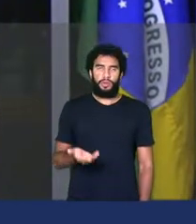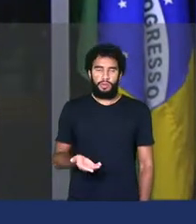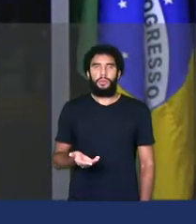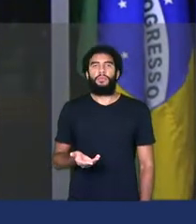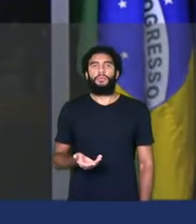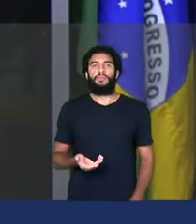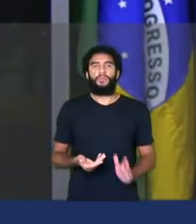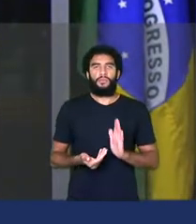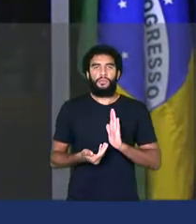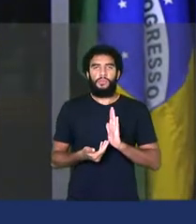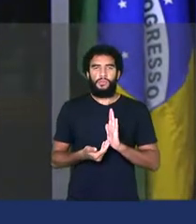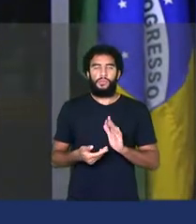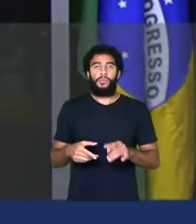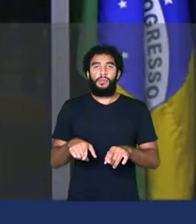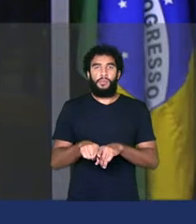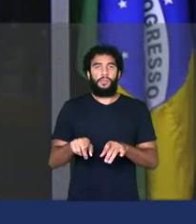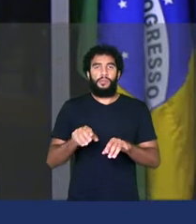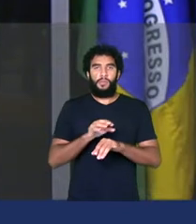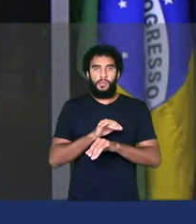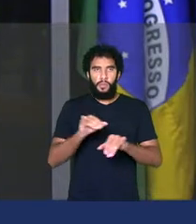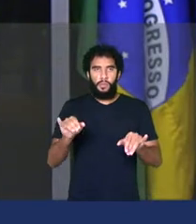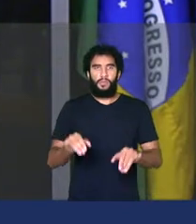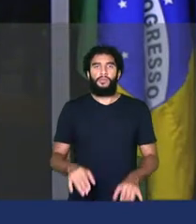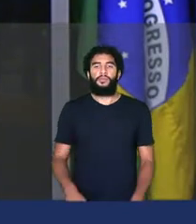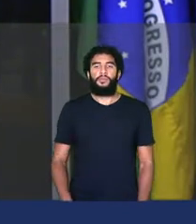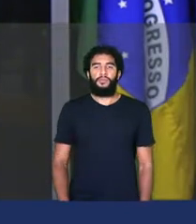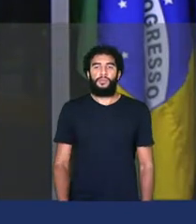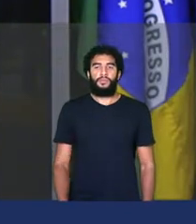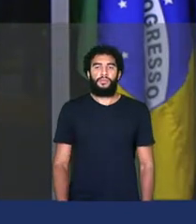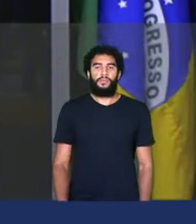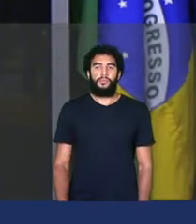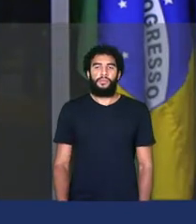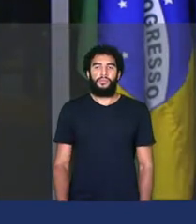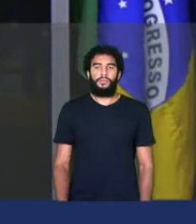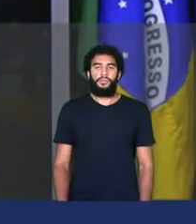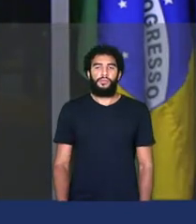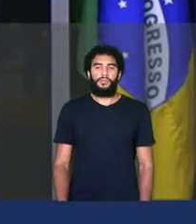CASA. E EU NÃO POSSO DEIXAR DE DIZER DO MELHOR PRESIDENTE